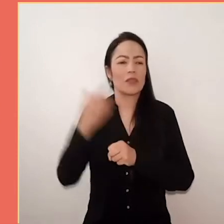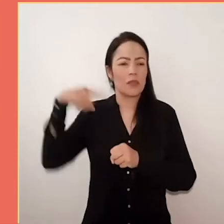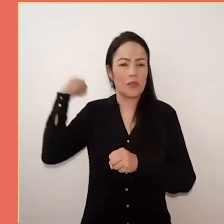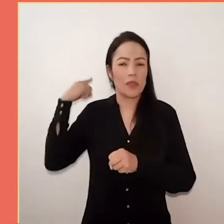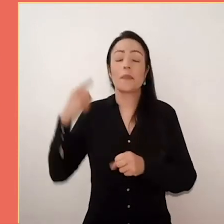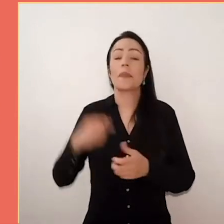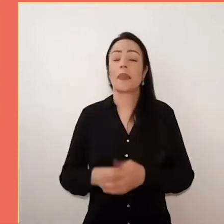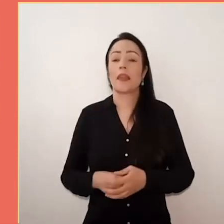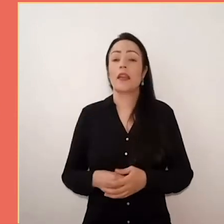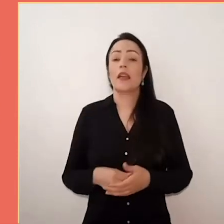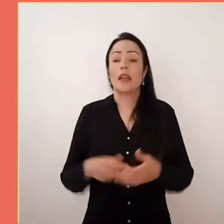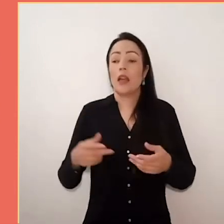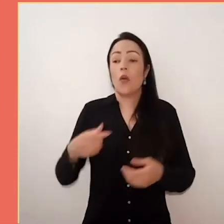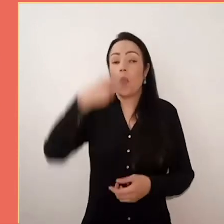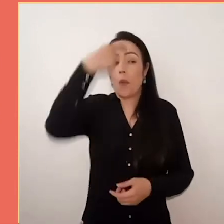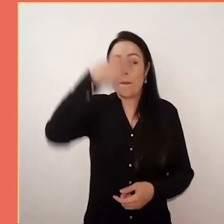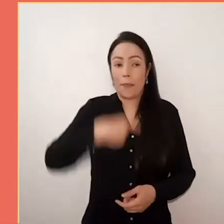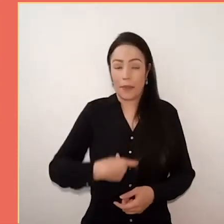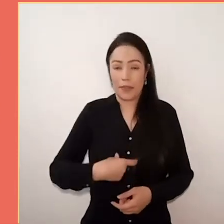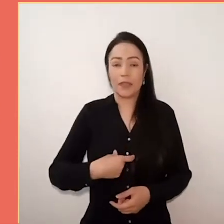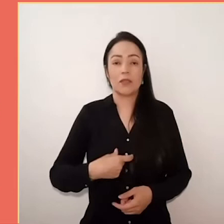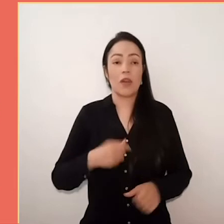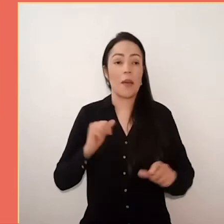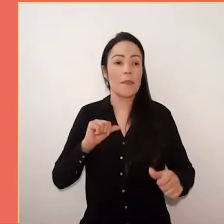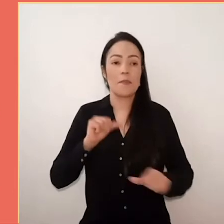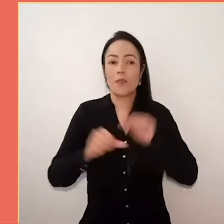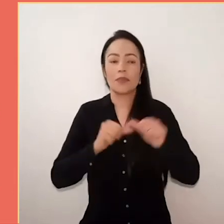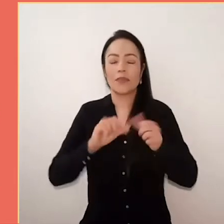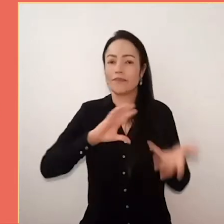se transforma, acorda, Gregor Samsa, acordou